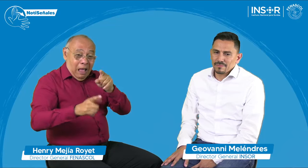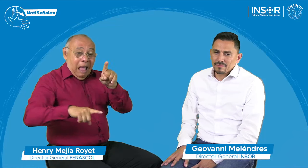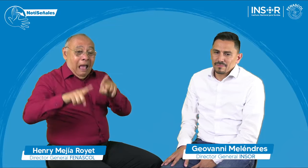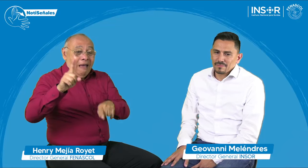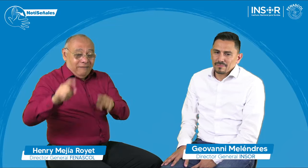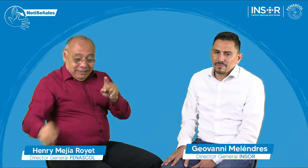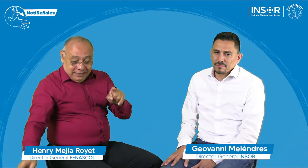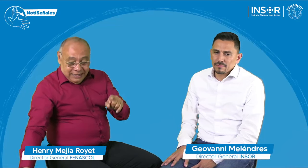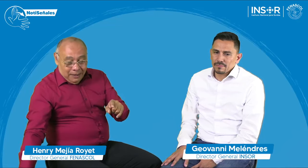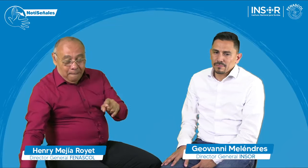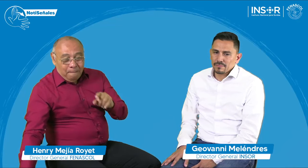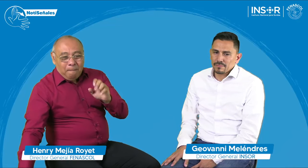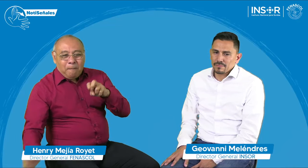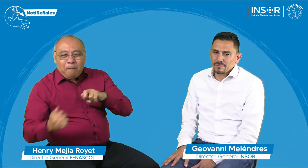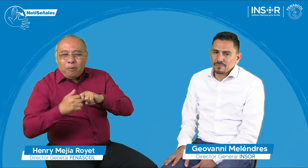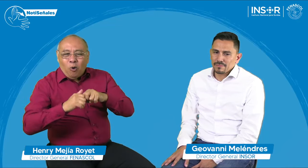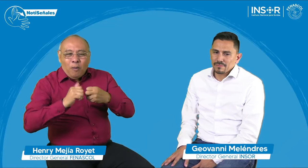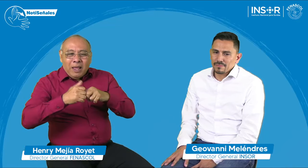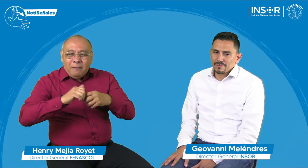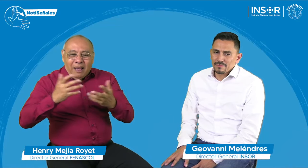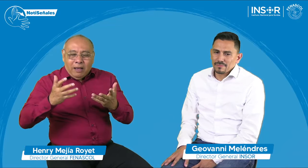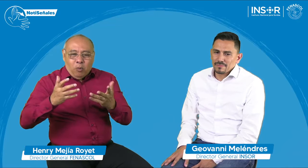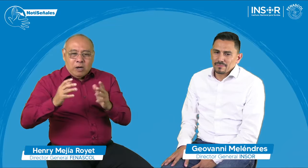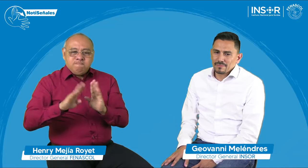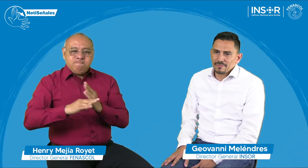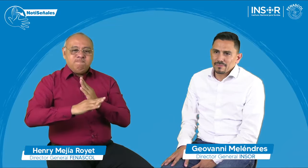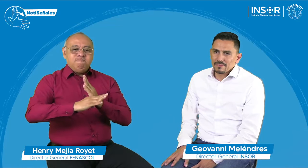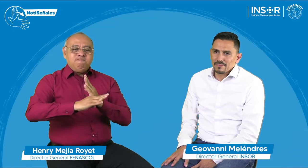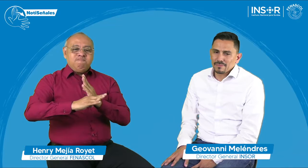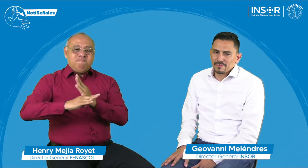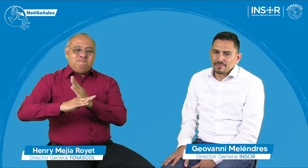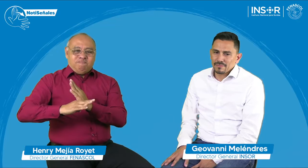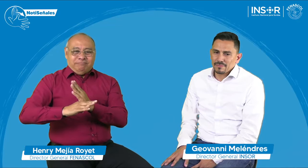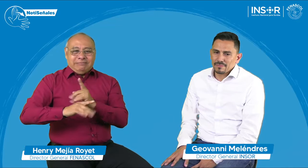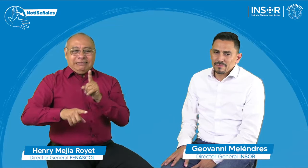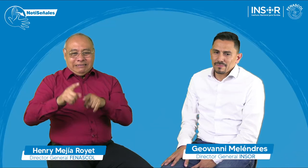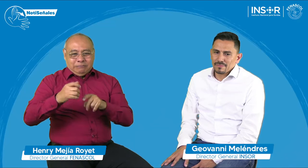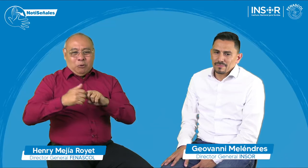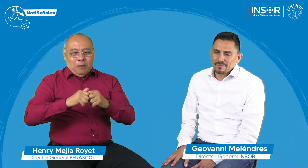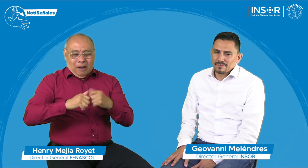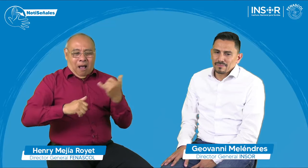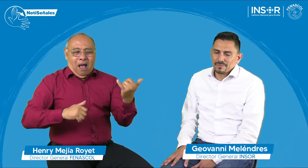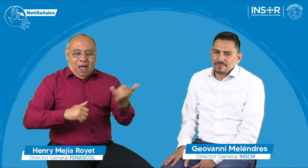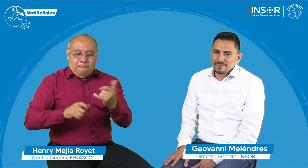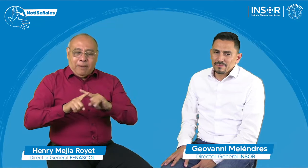la transformación, incidencia para el cambio. Muchas veces